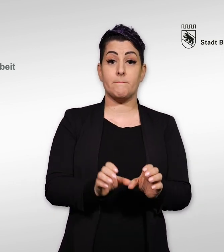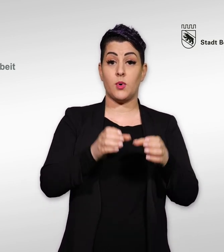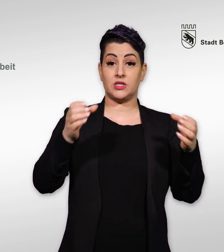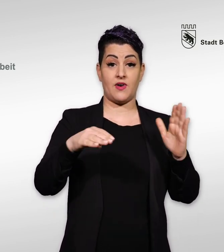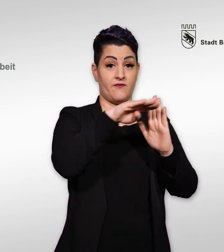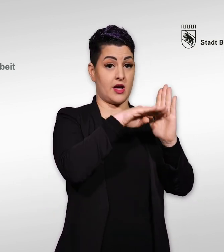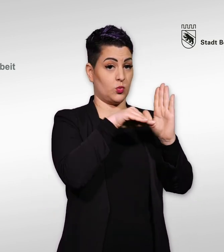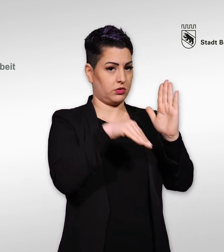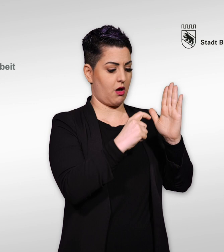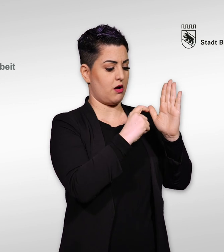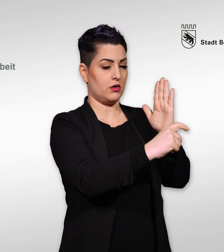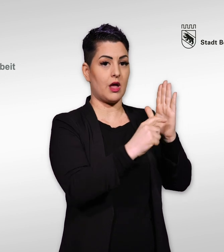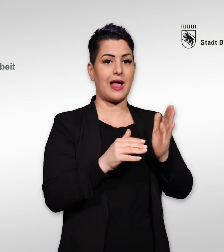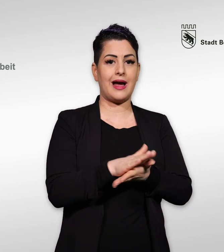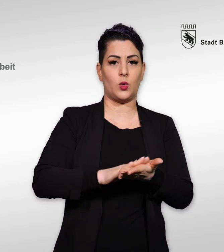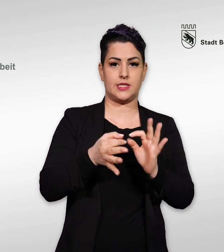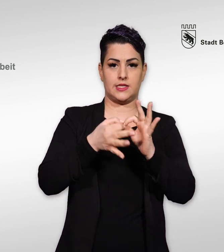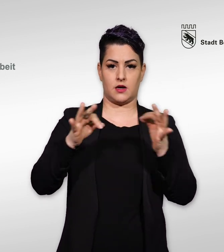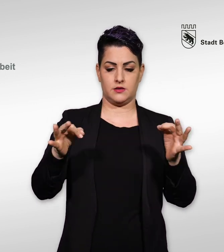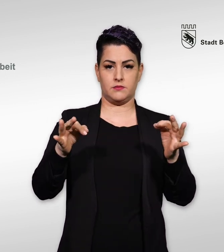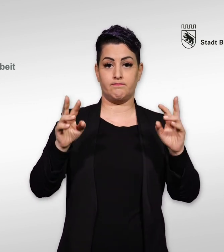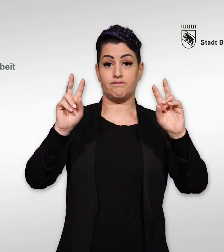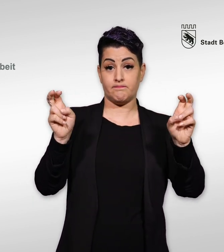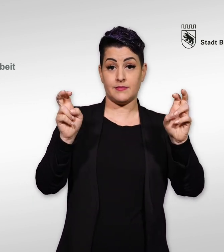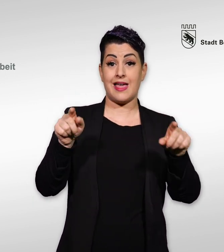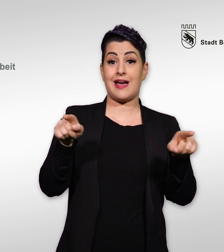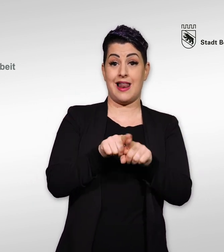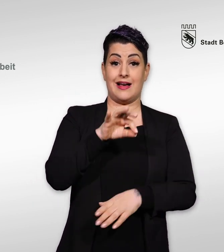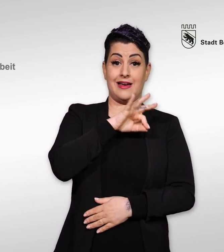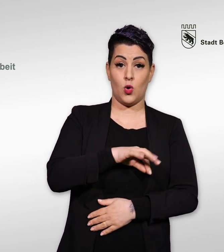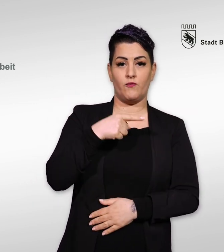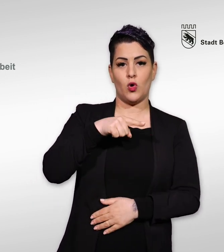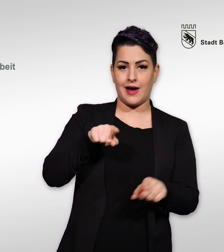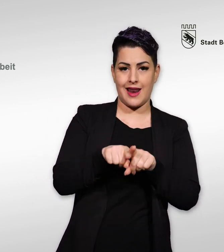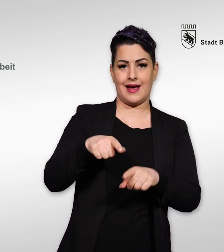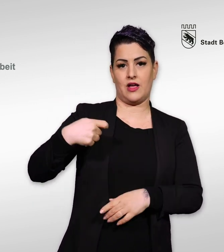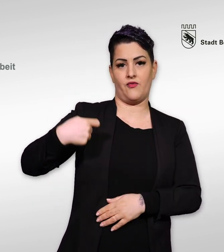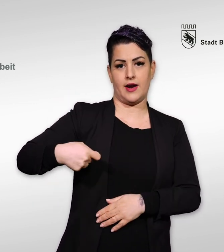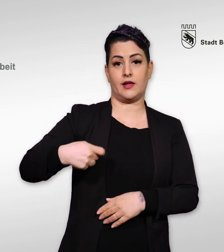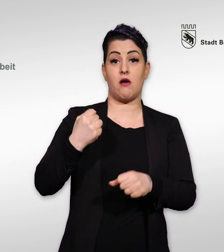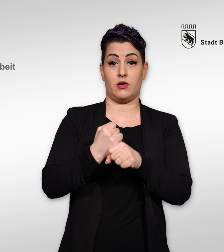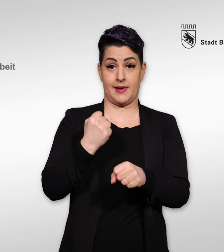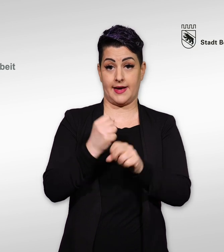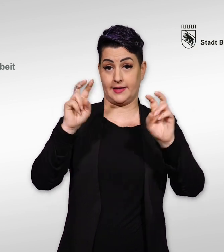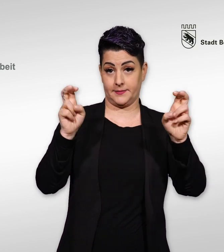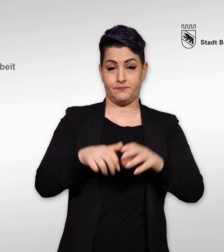Der Grundsatz «Gleicher Lohn für gleichwertige Arbeit»